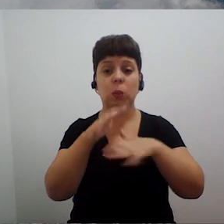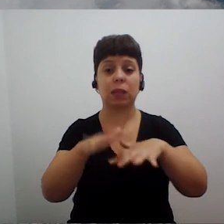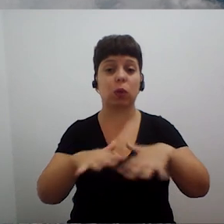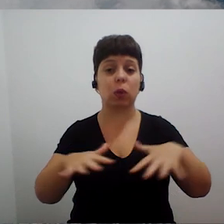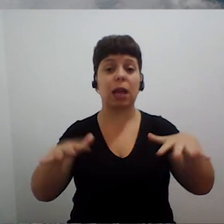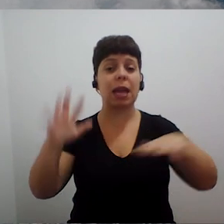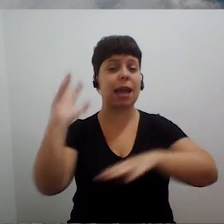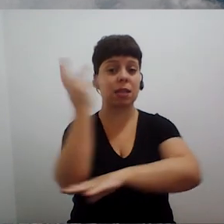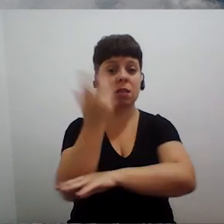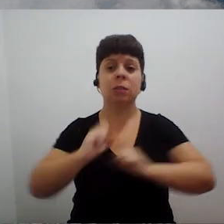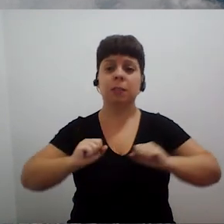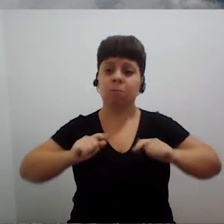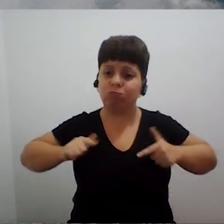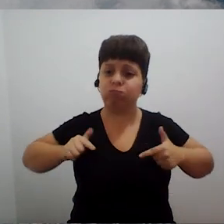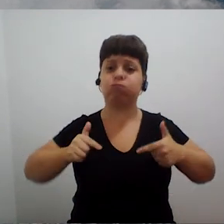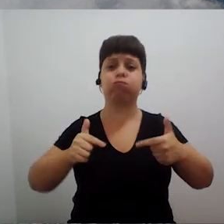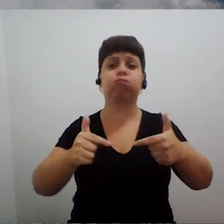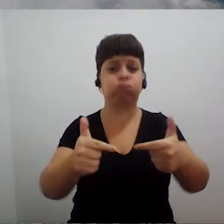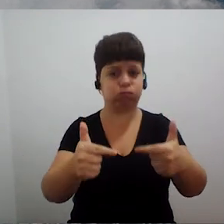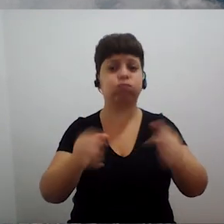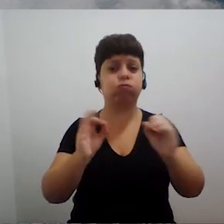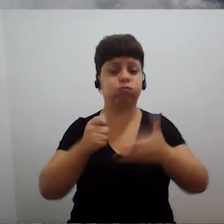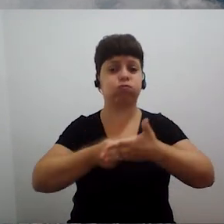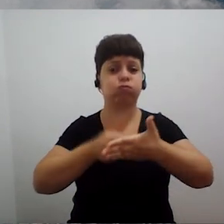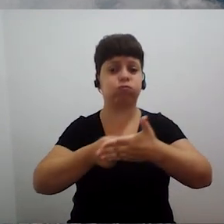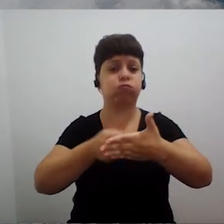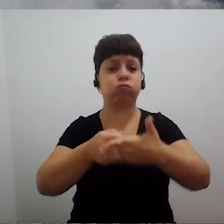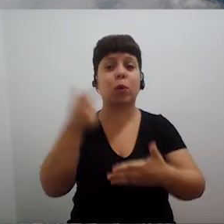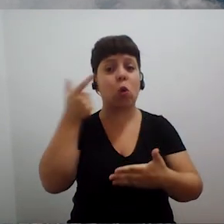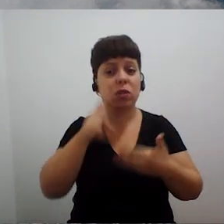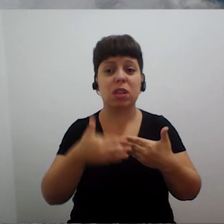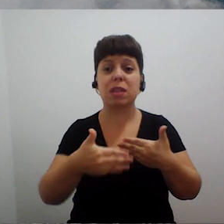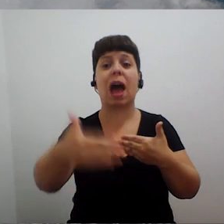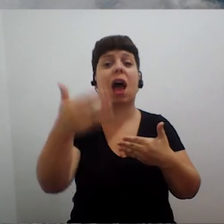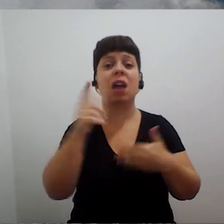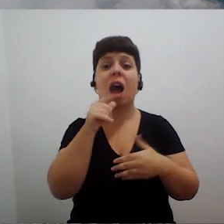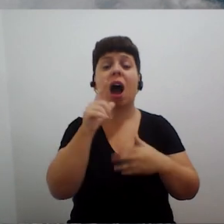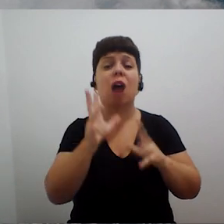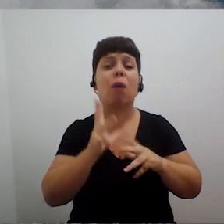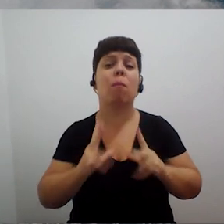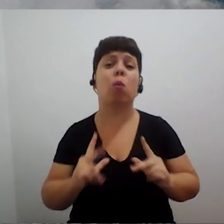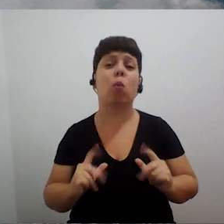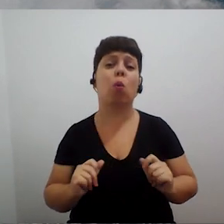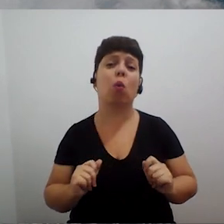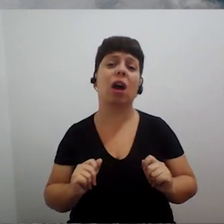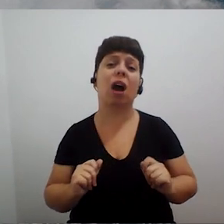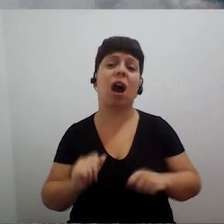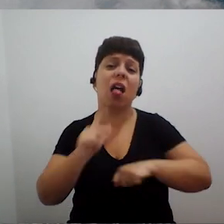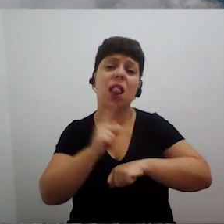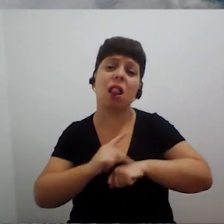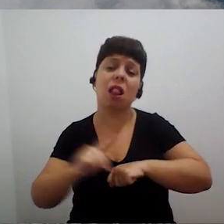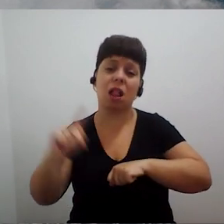ela exista para que nós daqui em diante possamos ter água pura, a natureza limpa entendeu, que nós